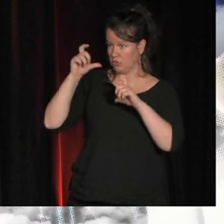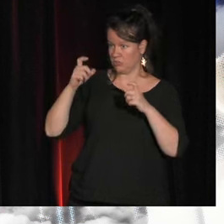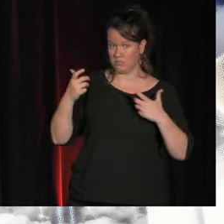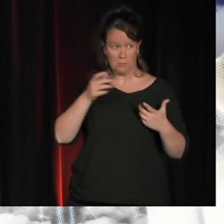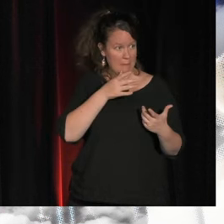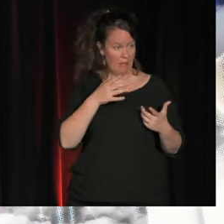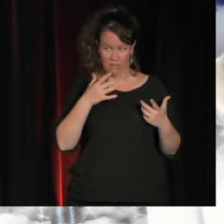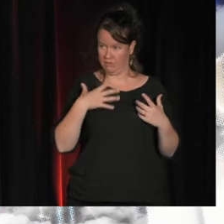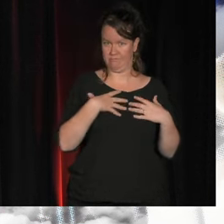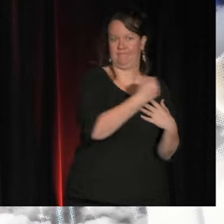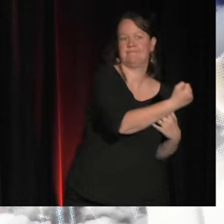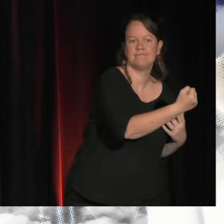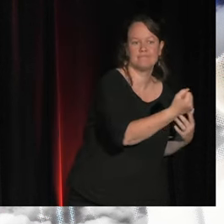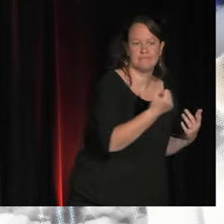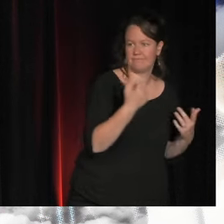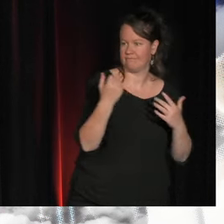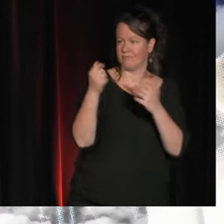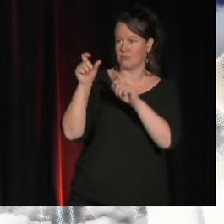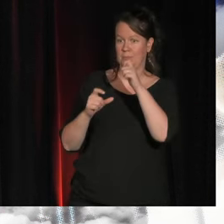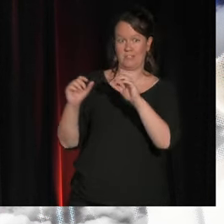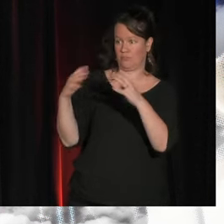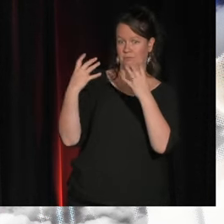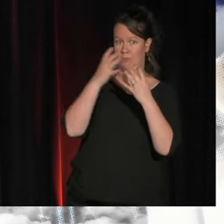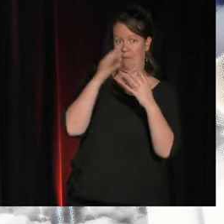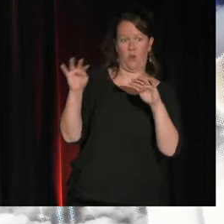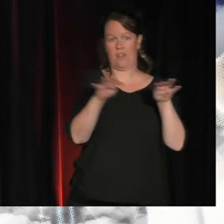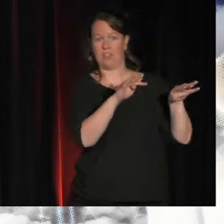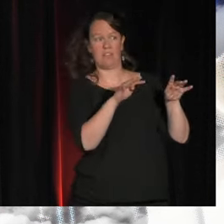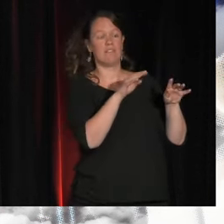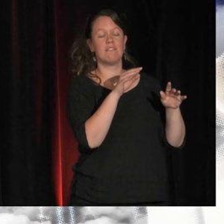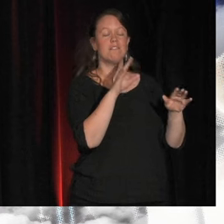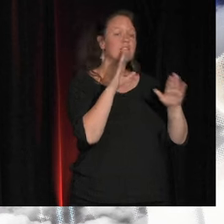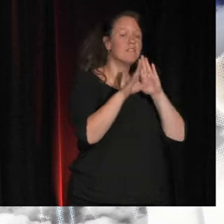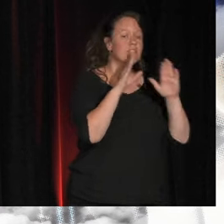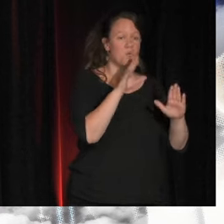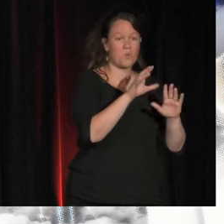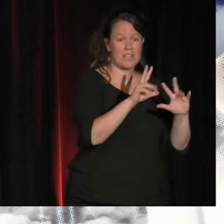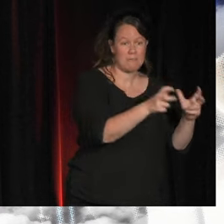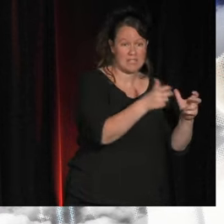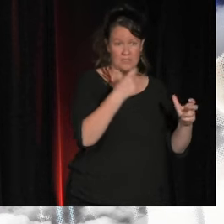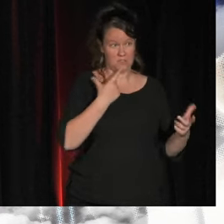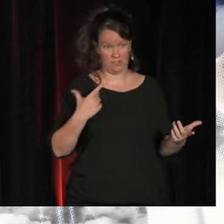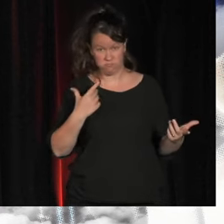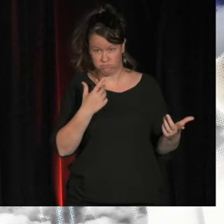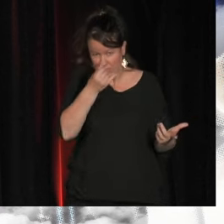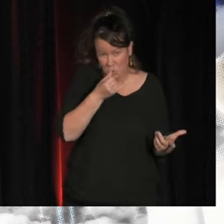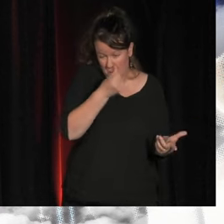Donc forcément, ils allaient un petit peu à l'encontre de la façon dont la communauté fonctionnait naturellement. Et c'est surtout qu'en fait ils n'y sont pas allés.